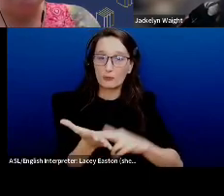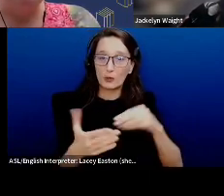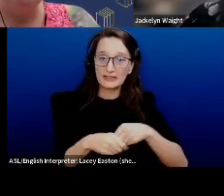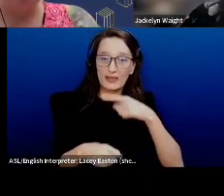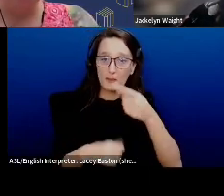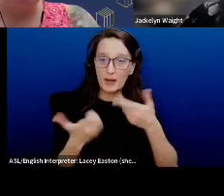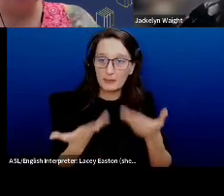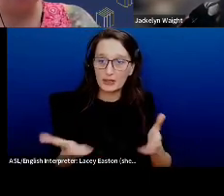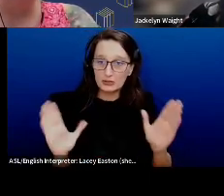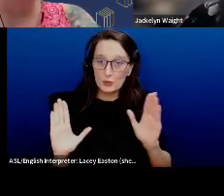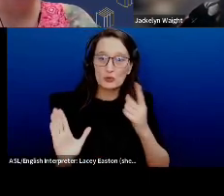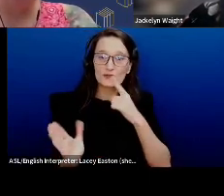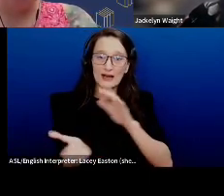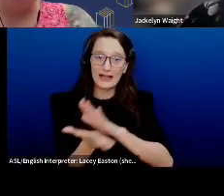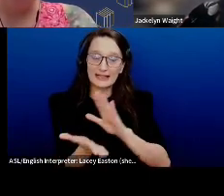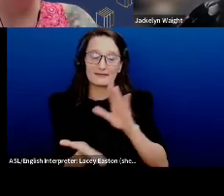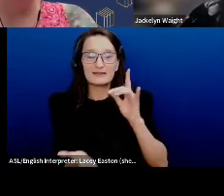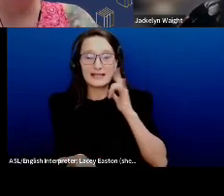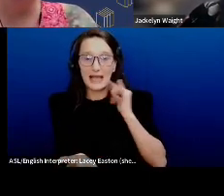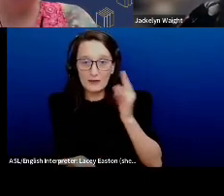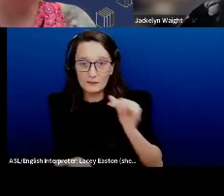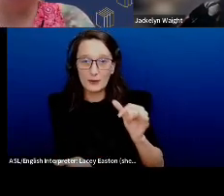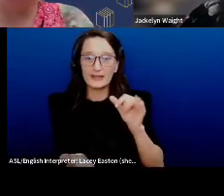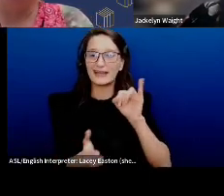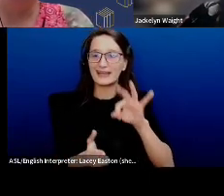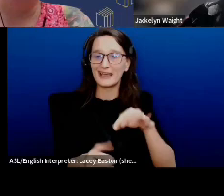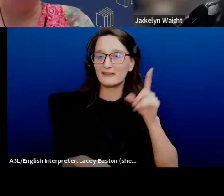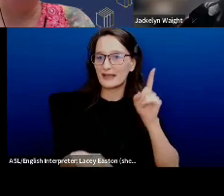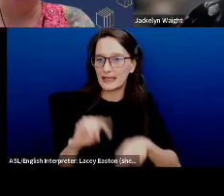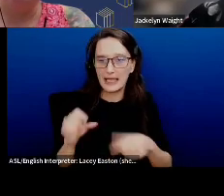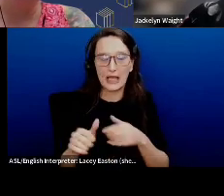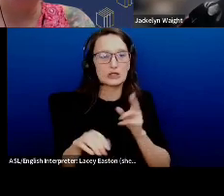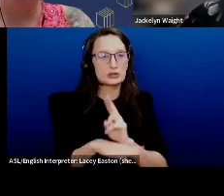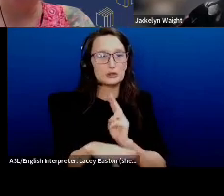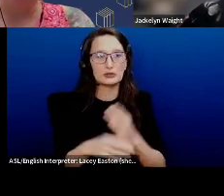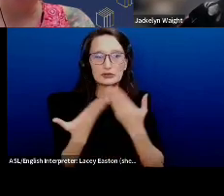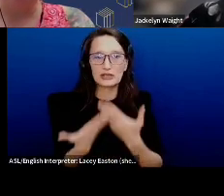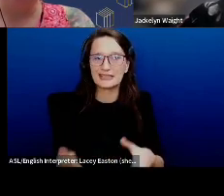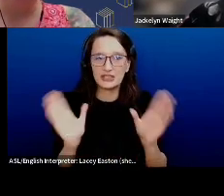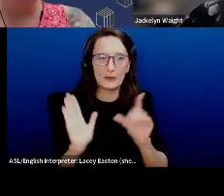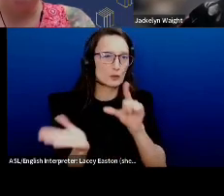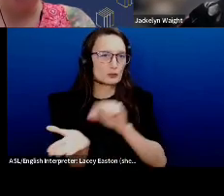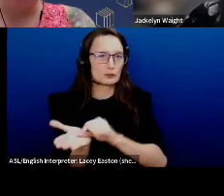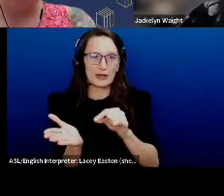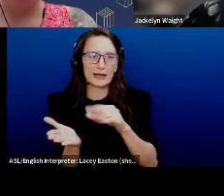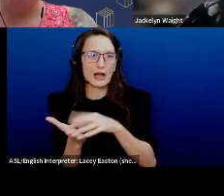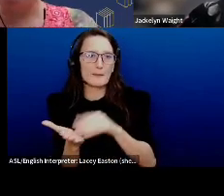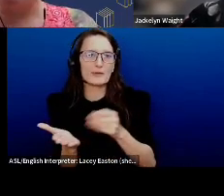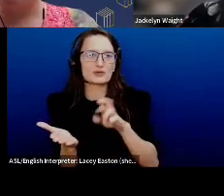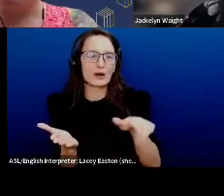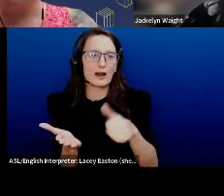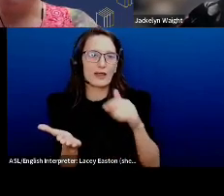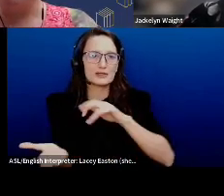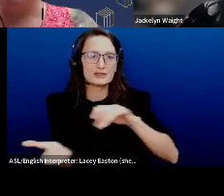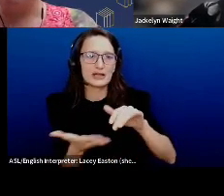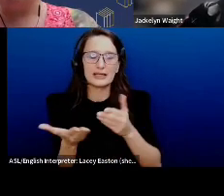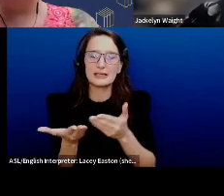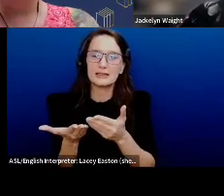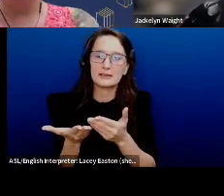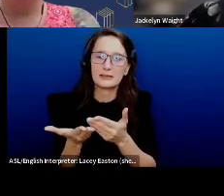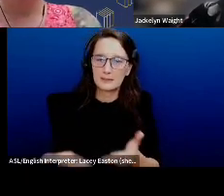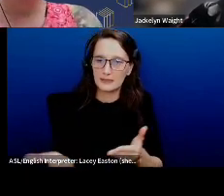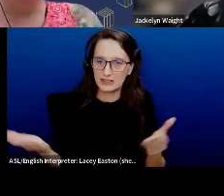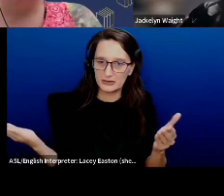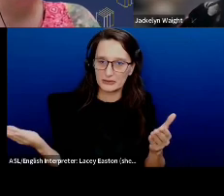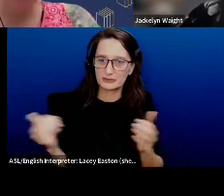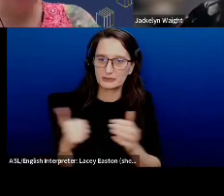currículo general utilizando copias impresas convencionales de libros de texto y otros materiales de estudio. Diapositiva.